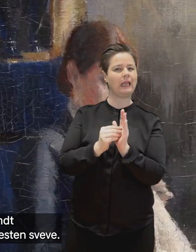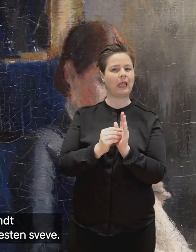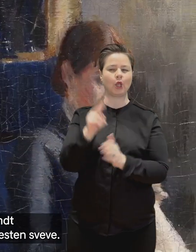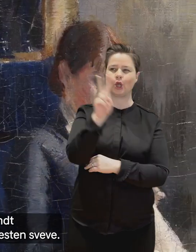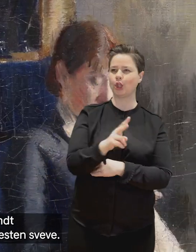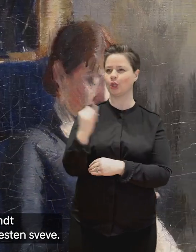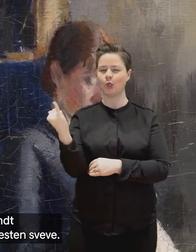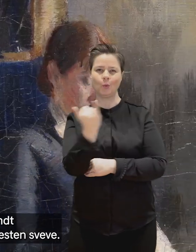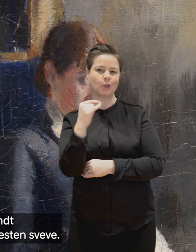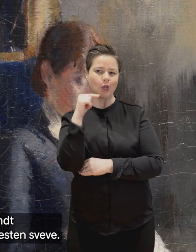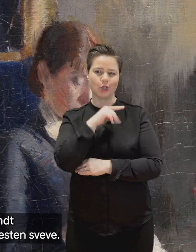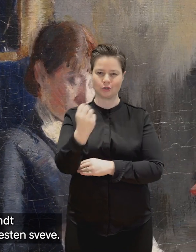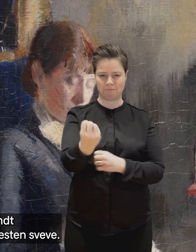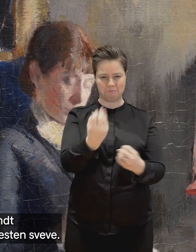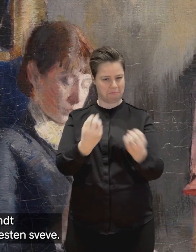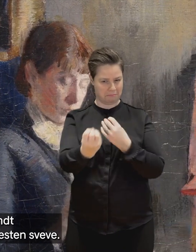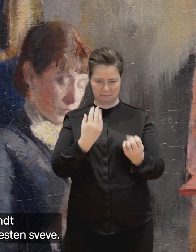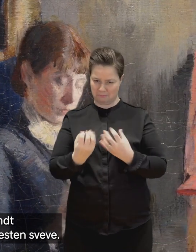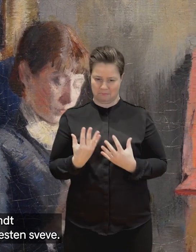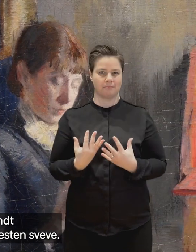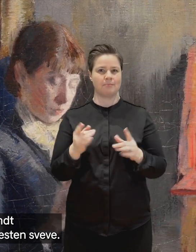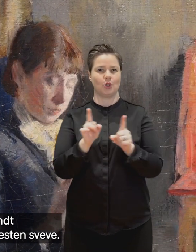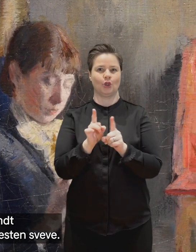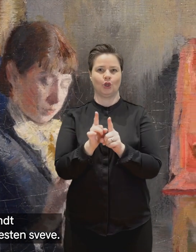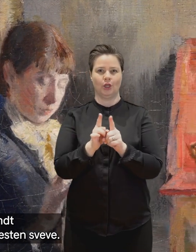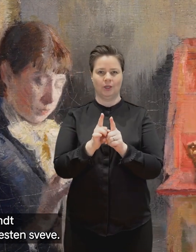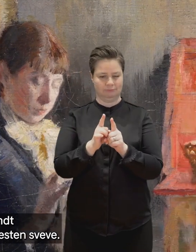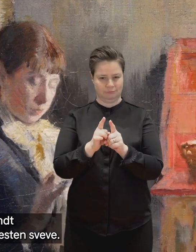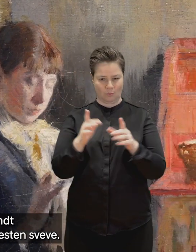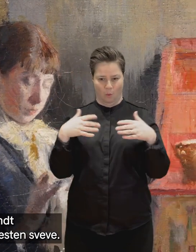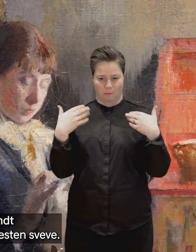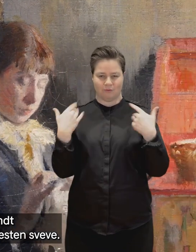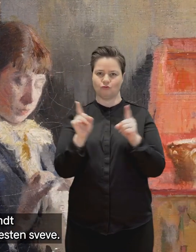som springer rundt og får hele bildet til å ... nesten sveve.